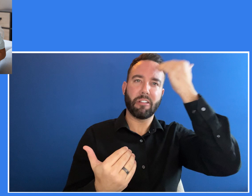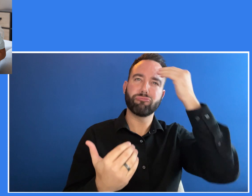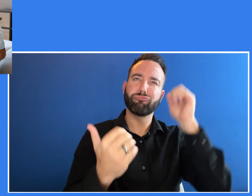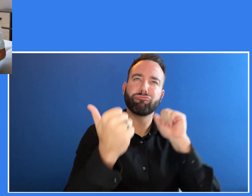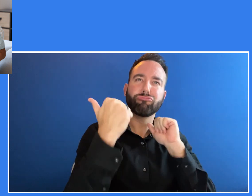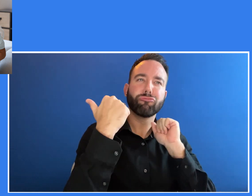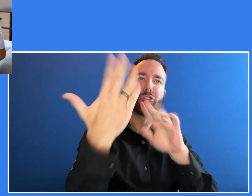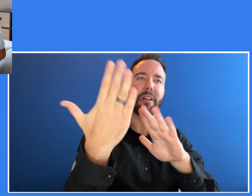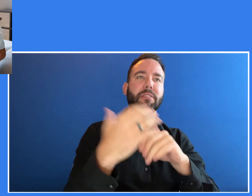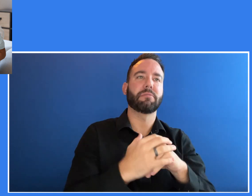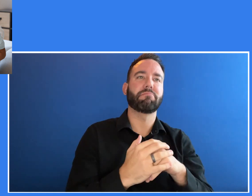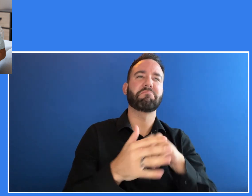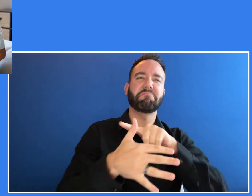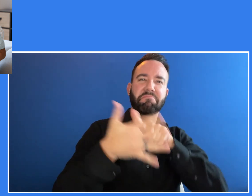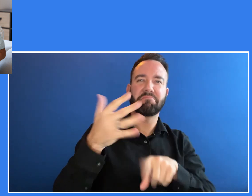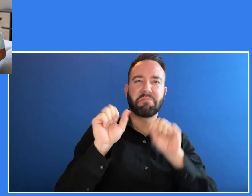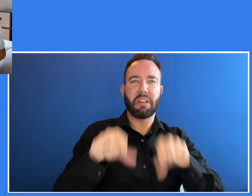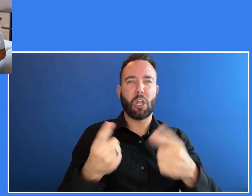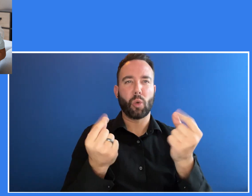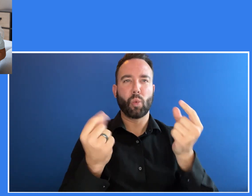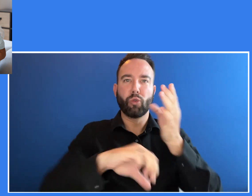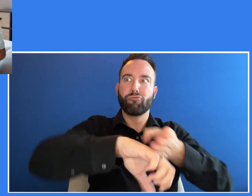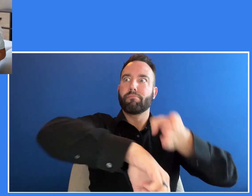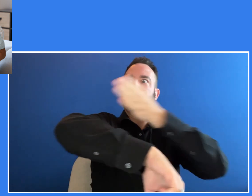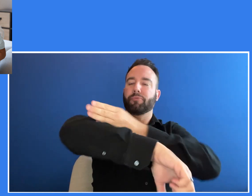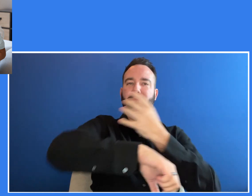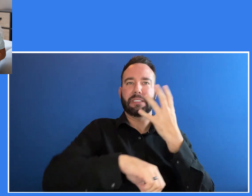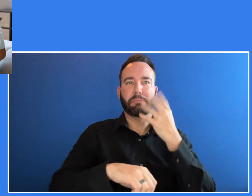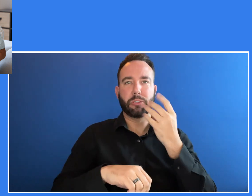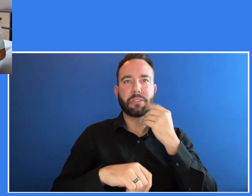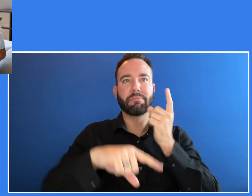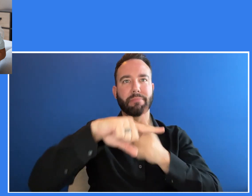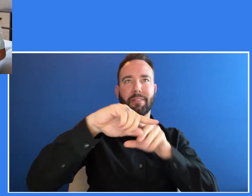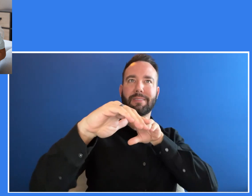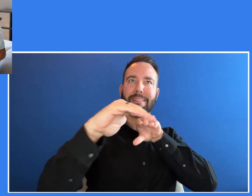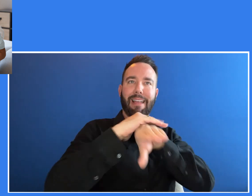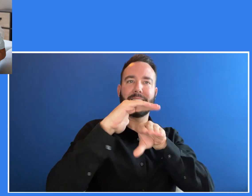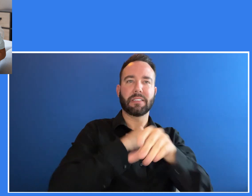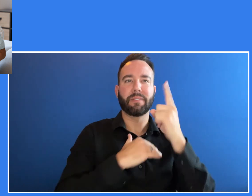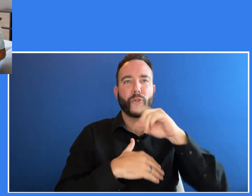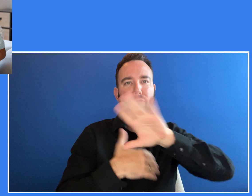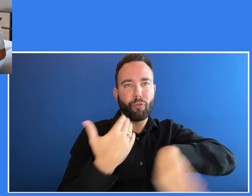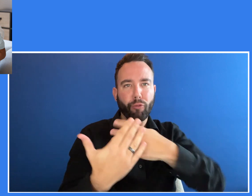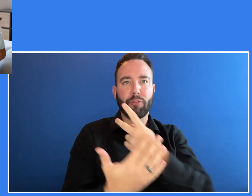Abordar las barreras a la práctica, como la falta de personal de apoyo o de tiempo para brindar